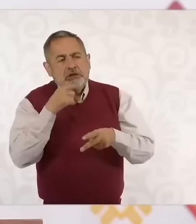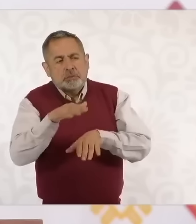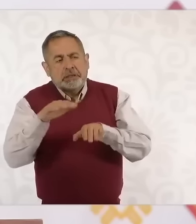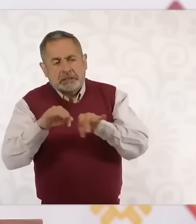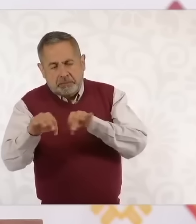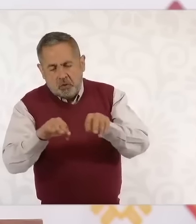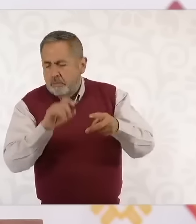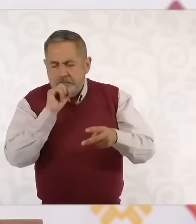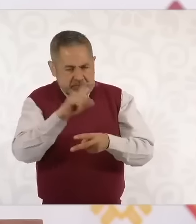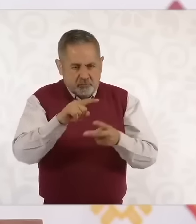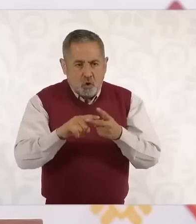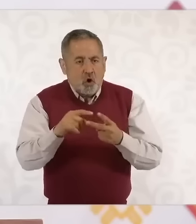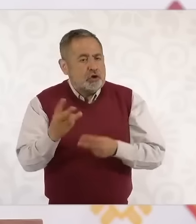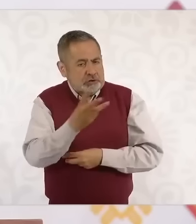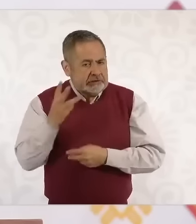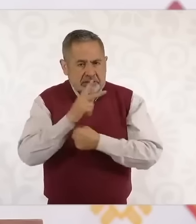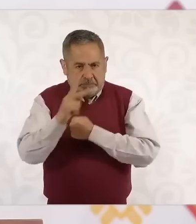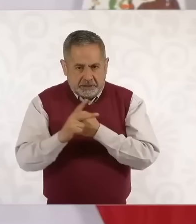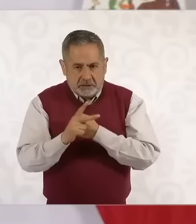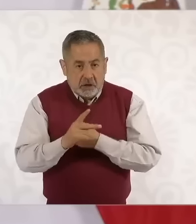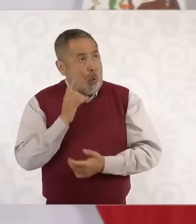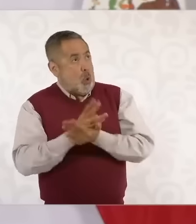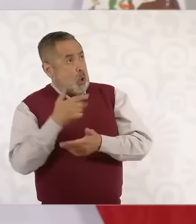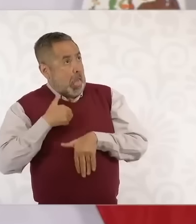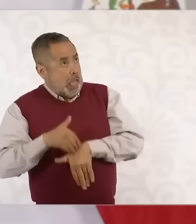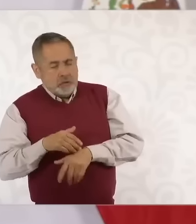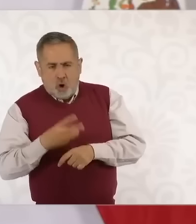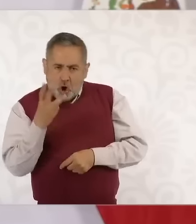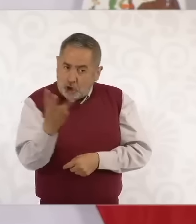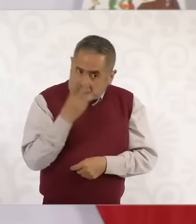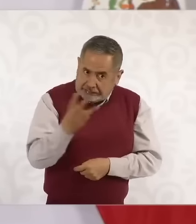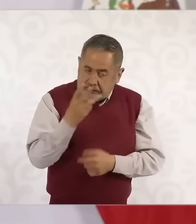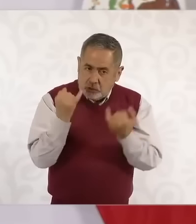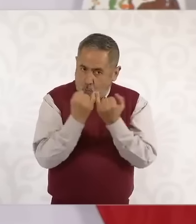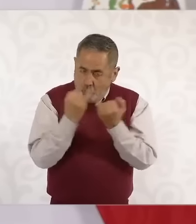que también se aplique en los demás países, no solo en el caso de México, y que los estándares